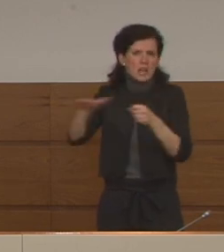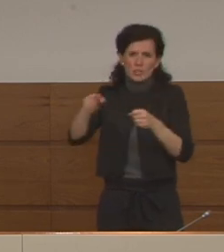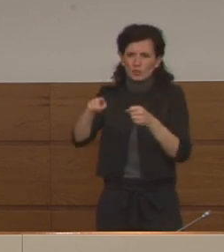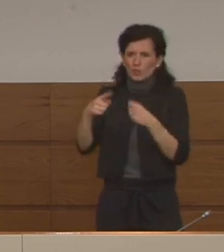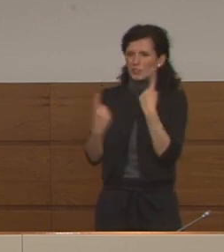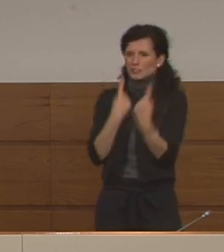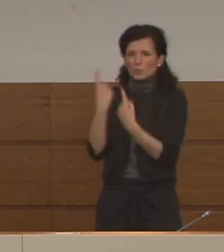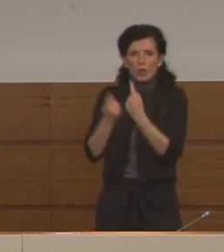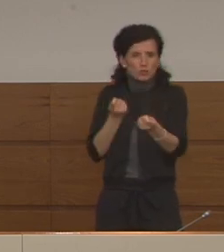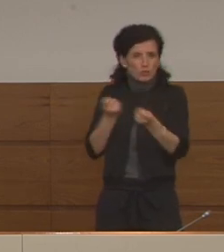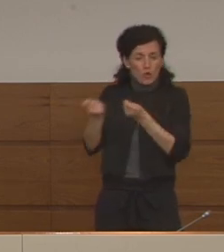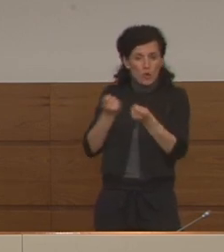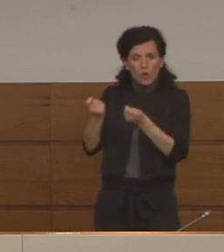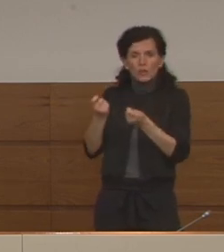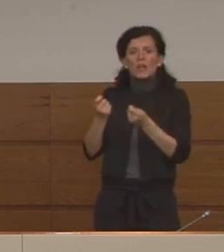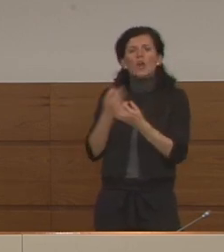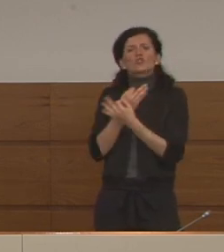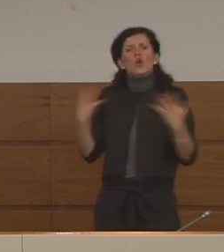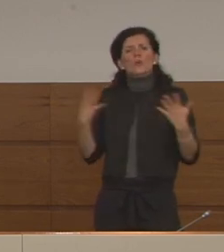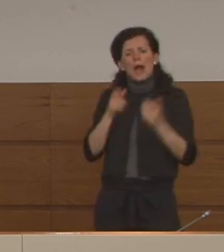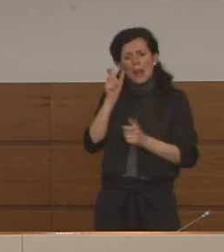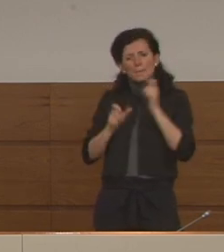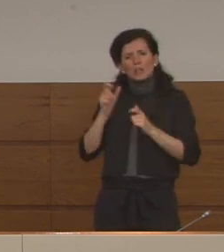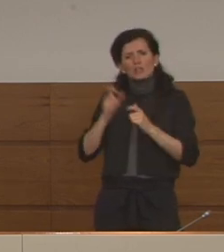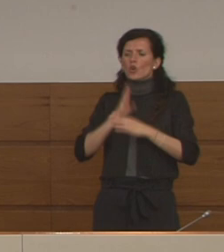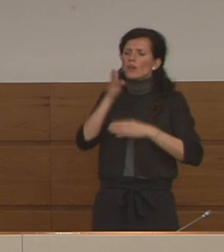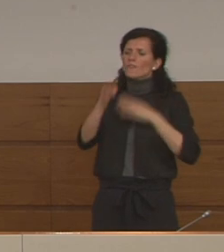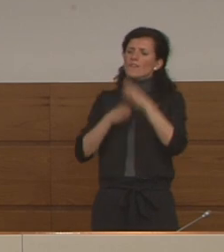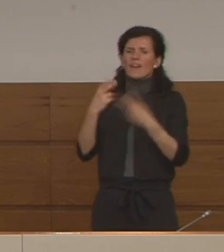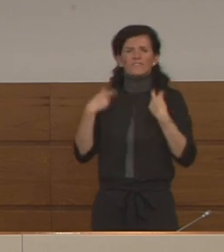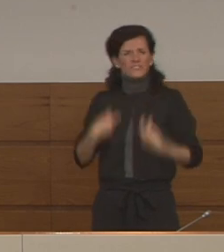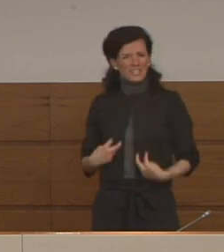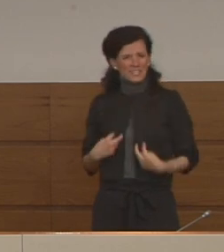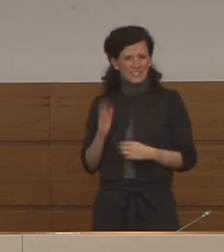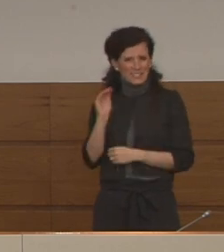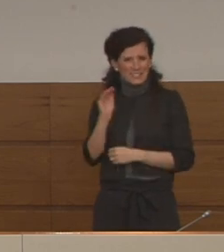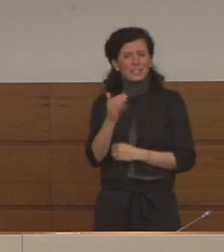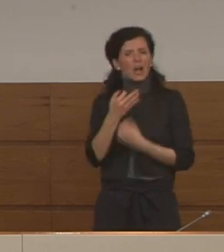trattando le loro patologie, sia a livello ambulatoriale che ancor di più